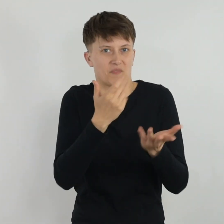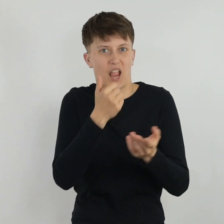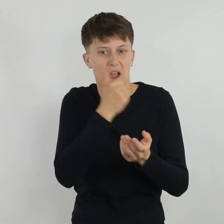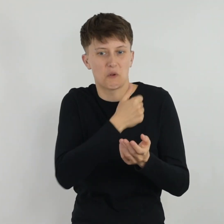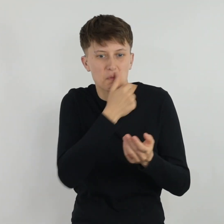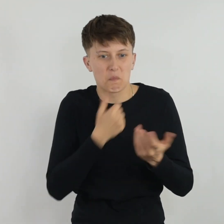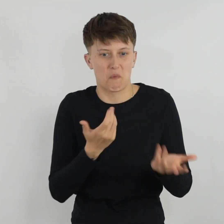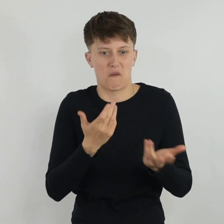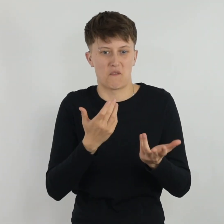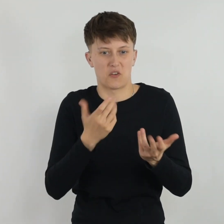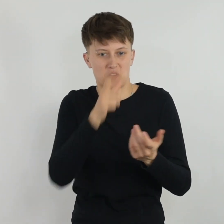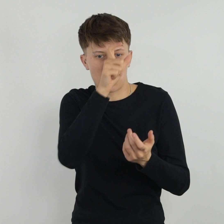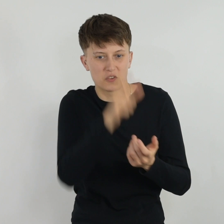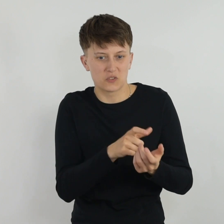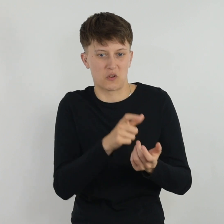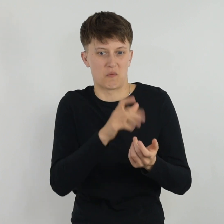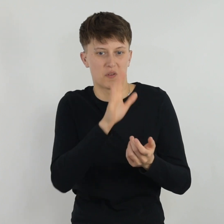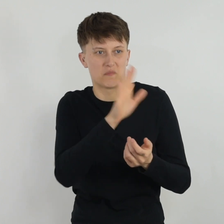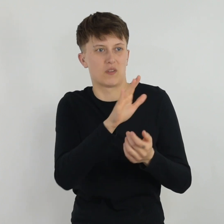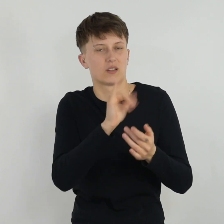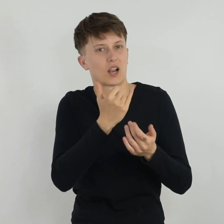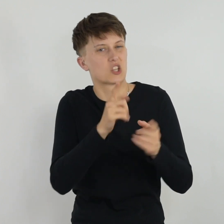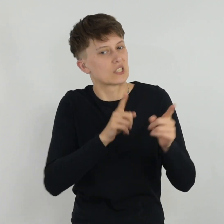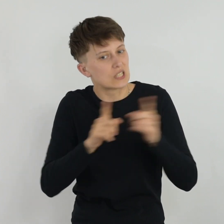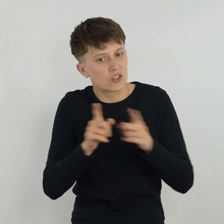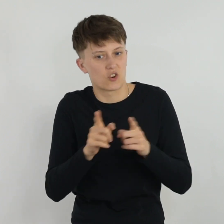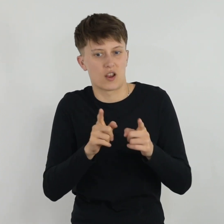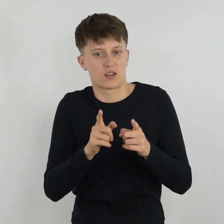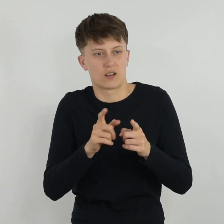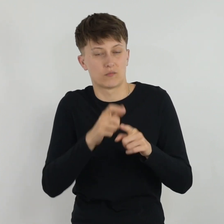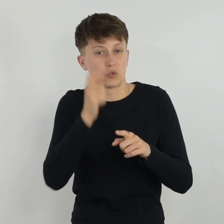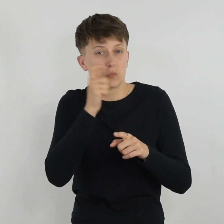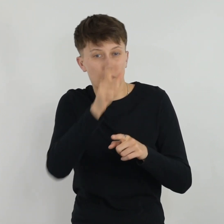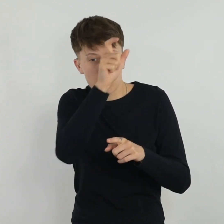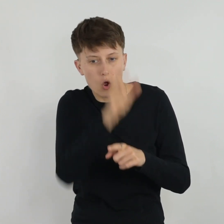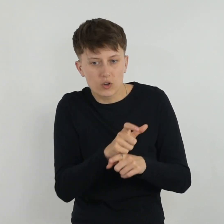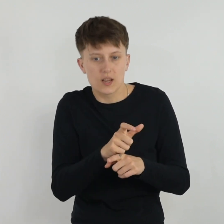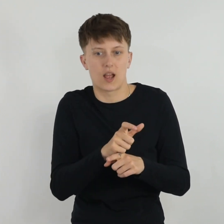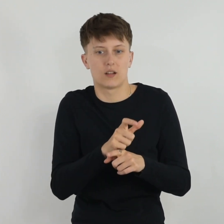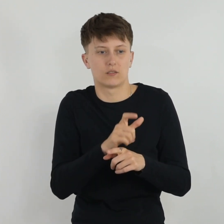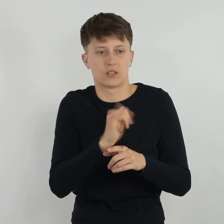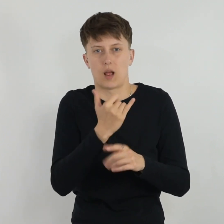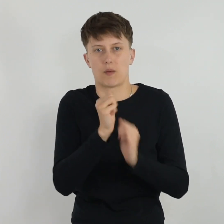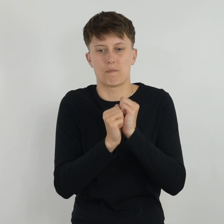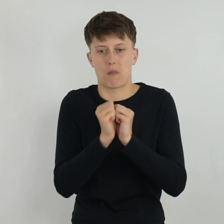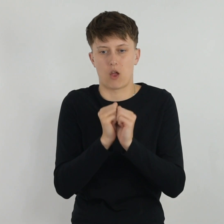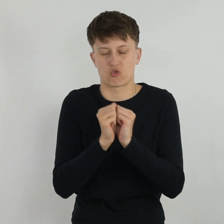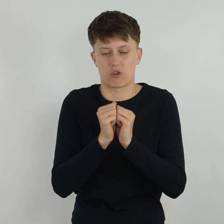Anonimowość oprawcy ma tutaj wymiar symboliczny zbrodniarz jest niczym maszyna